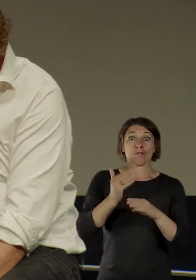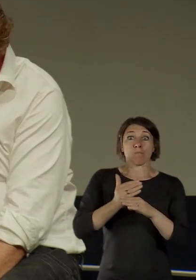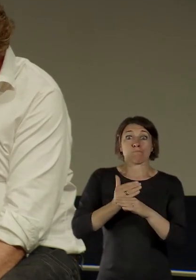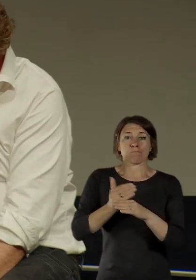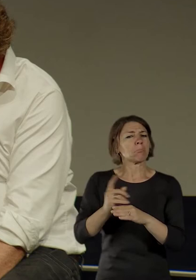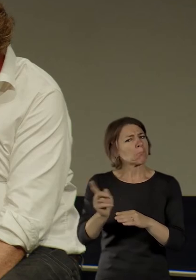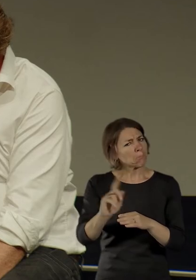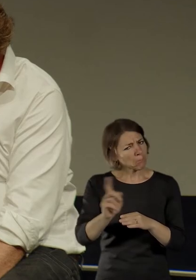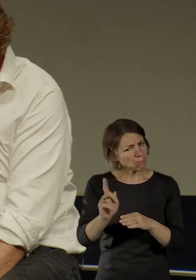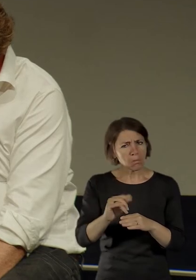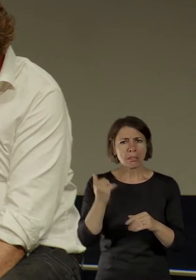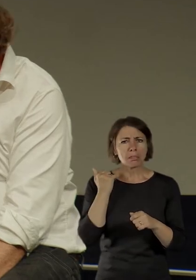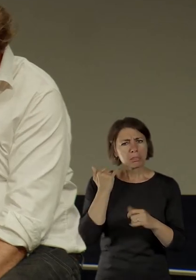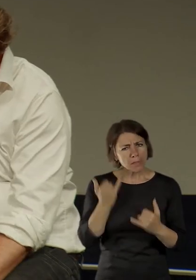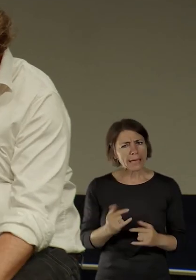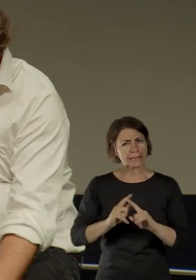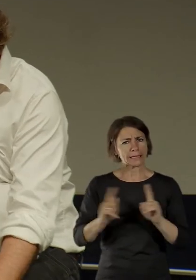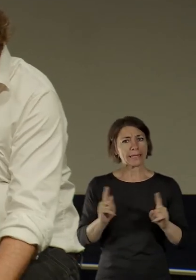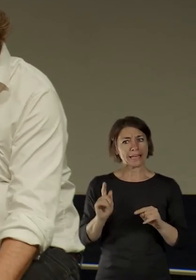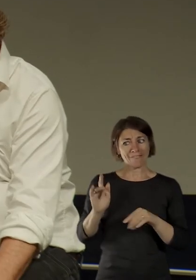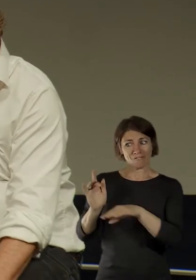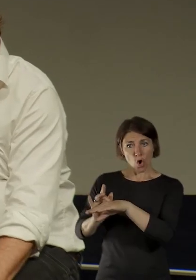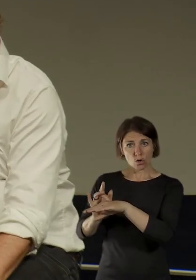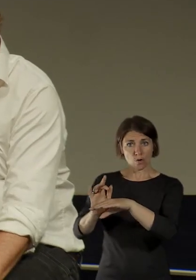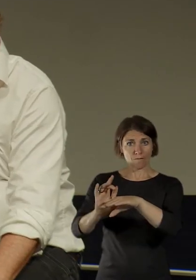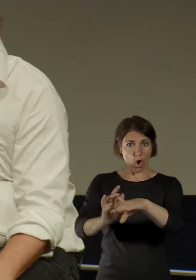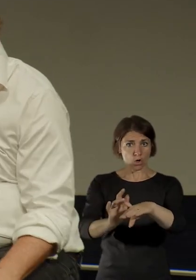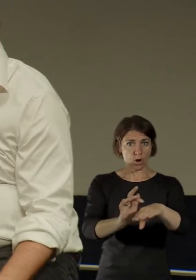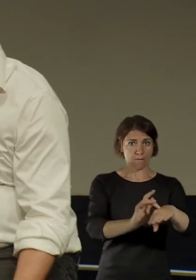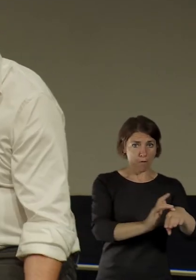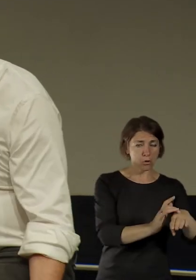to nedovedu vyloučit. K tomu se možná můžeme dostat trošku později v debatě,